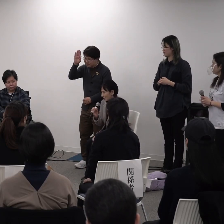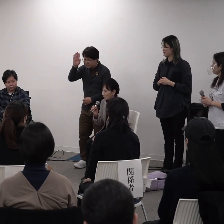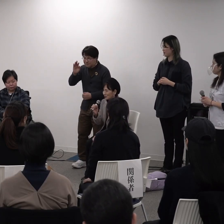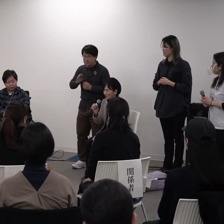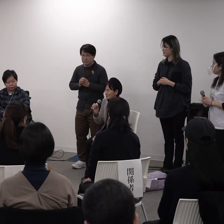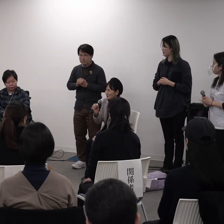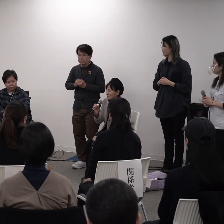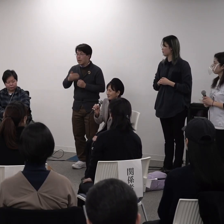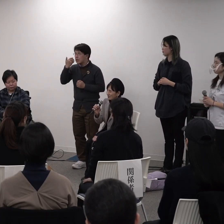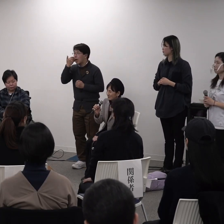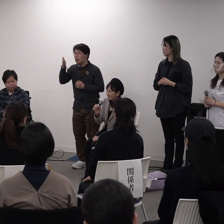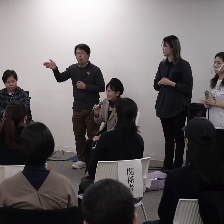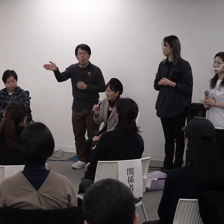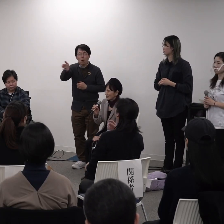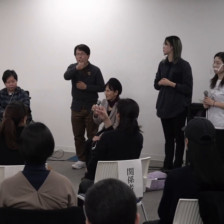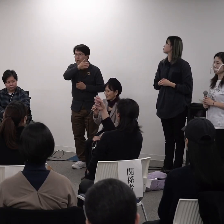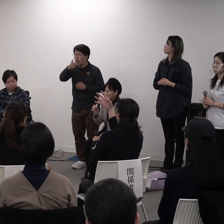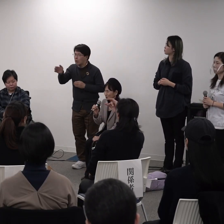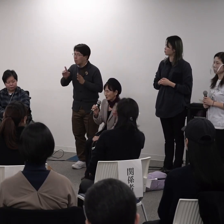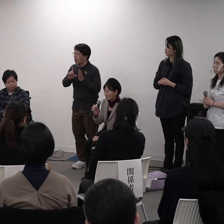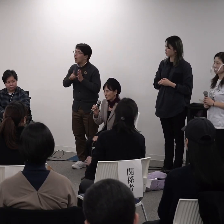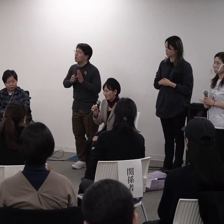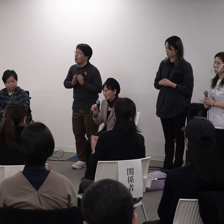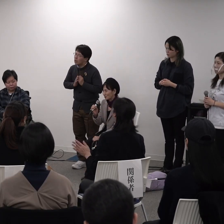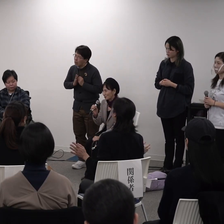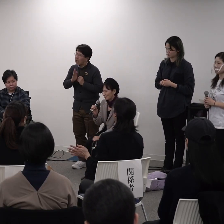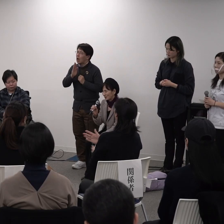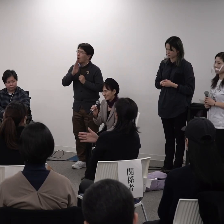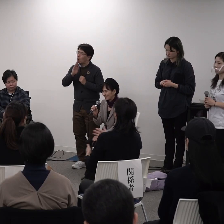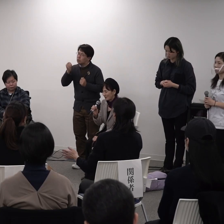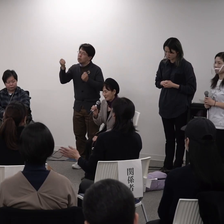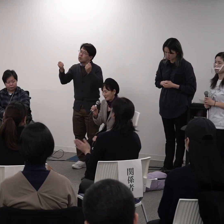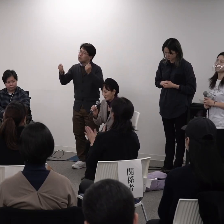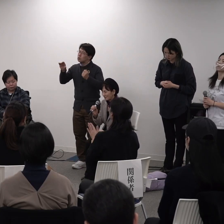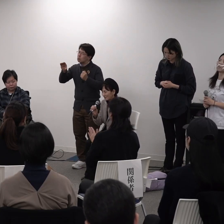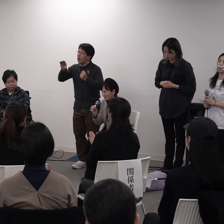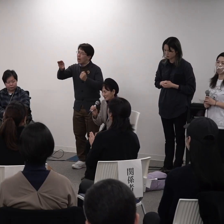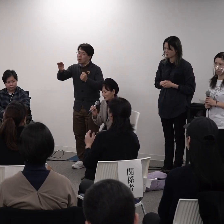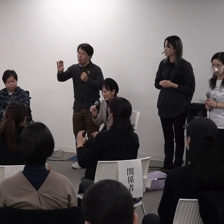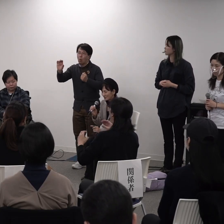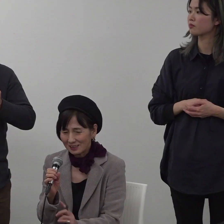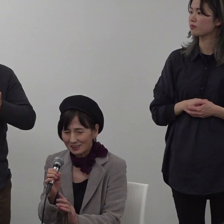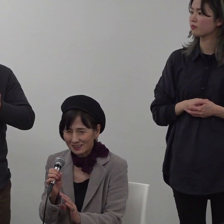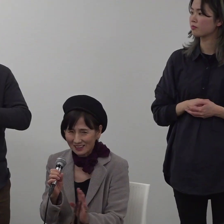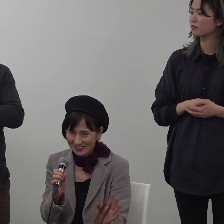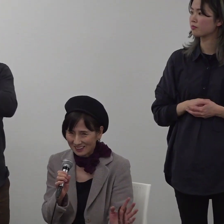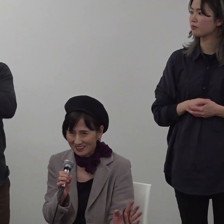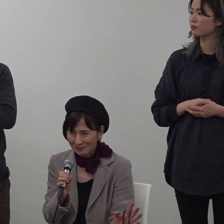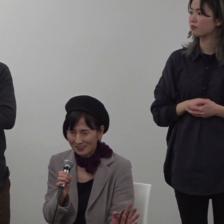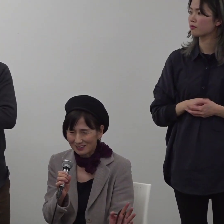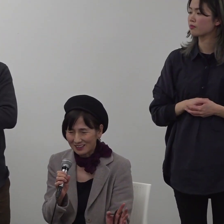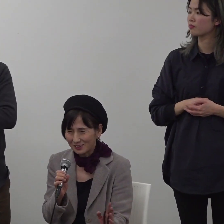セア）誰もいない場合は 車の音を聞いて1回行かせてしまって